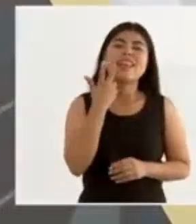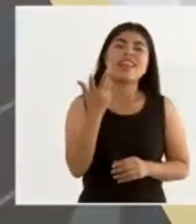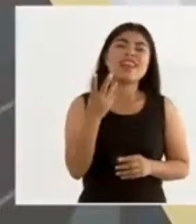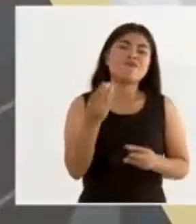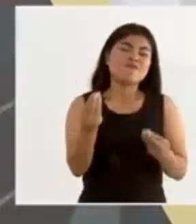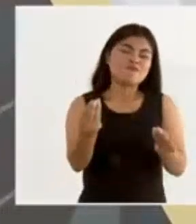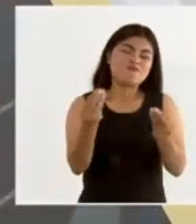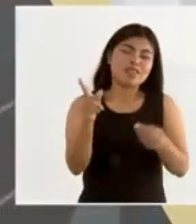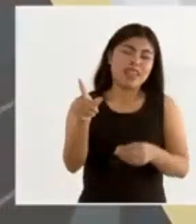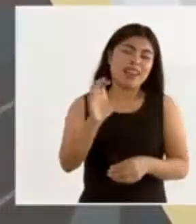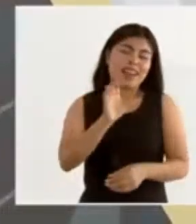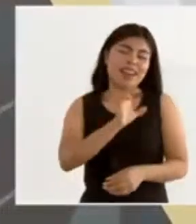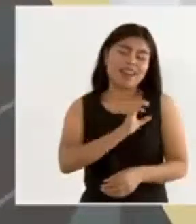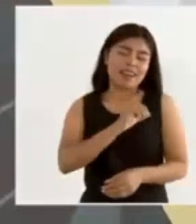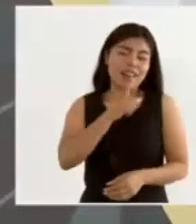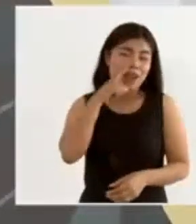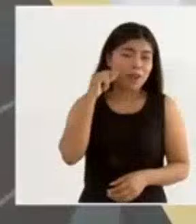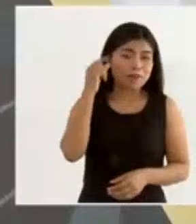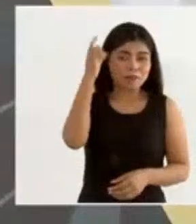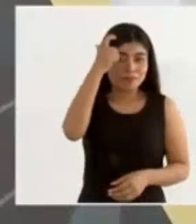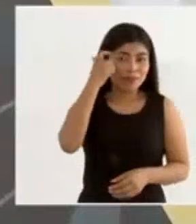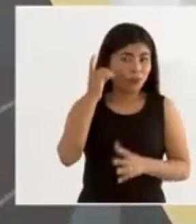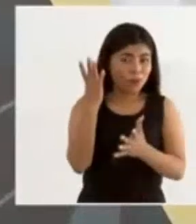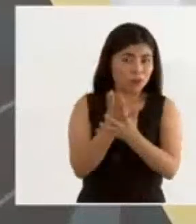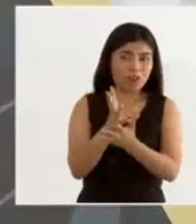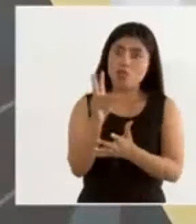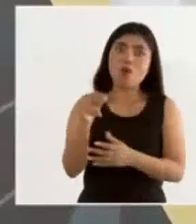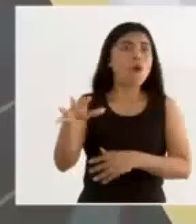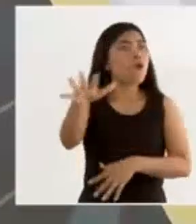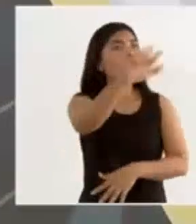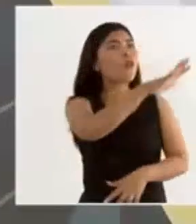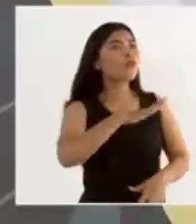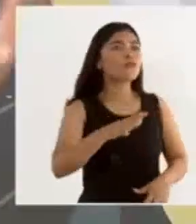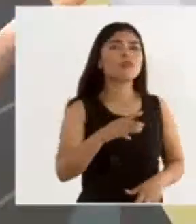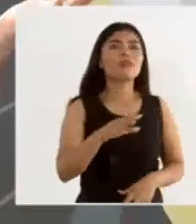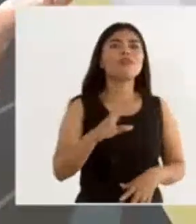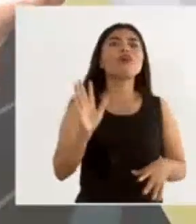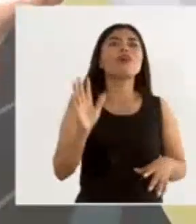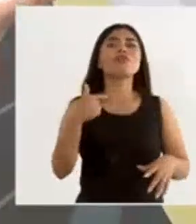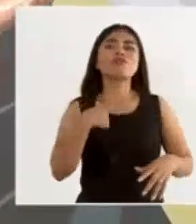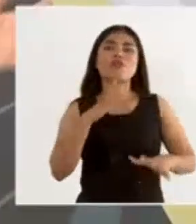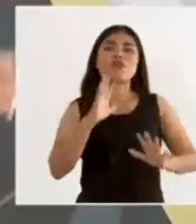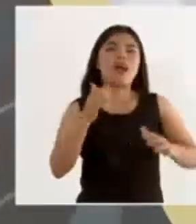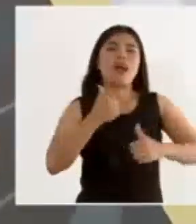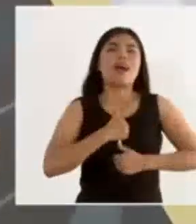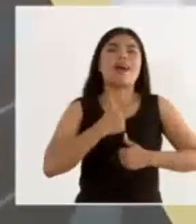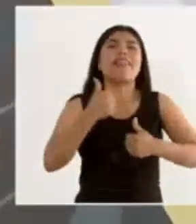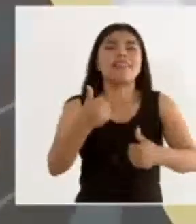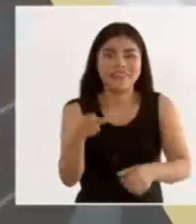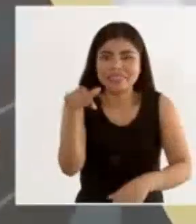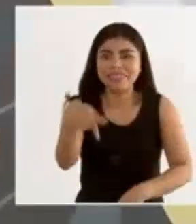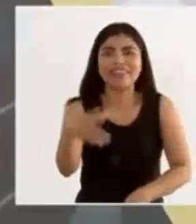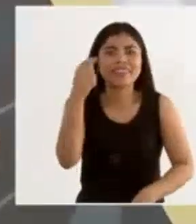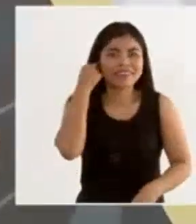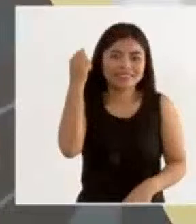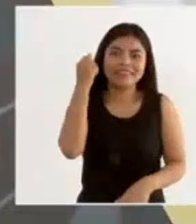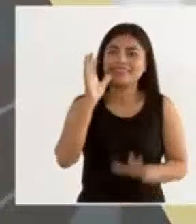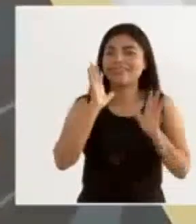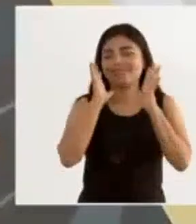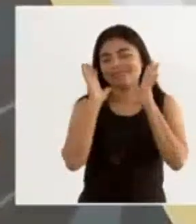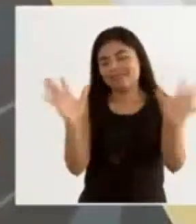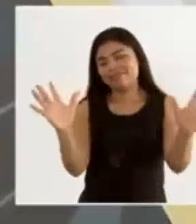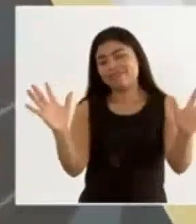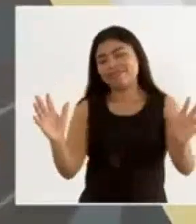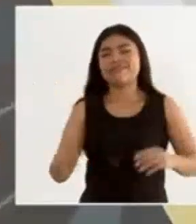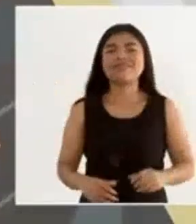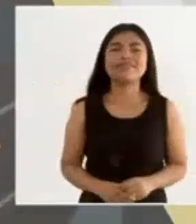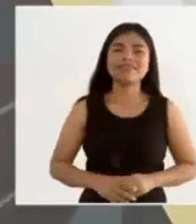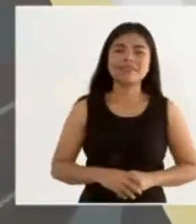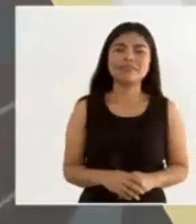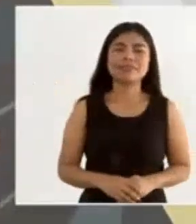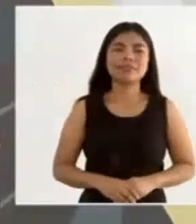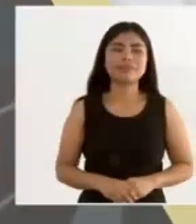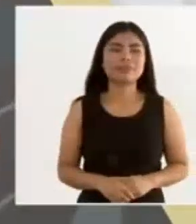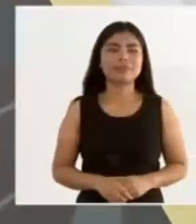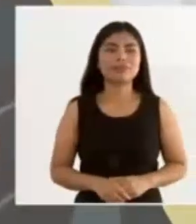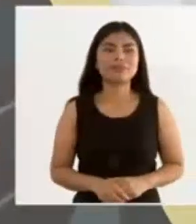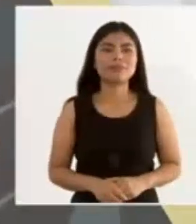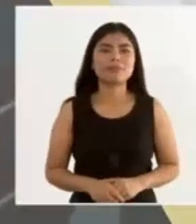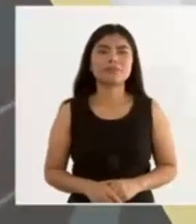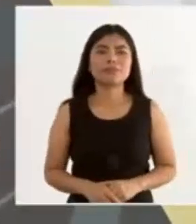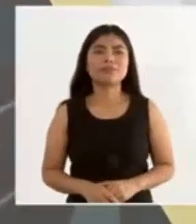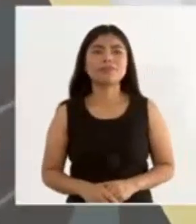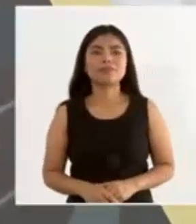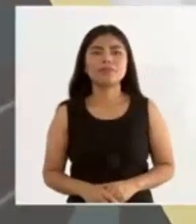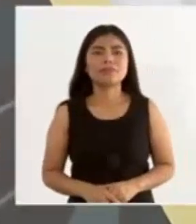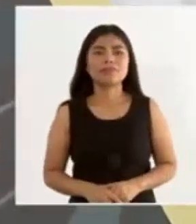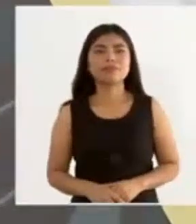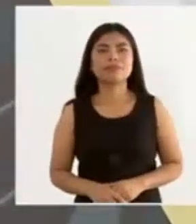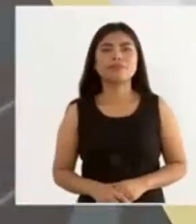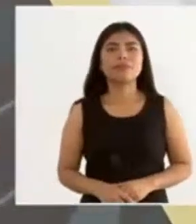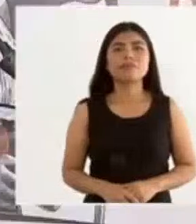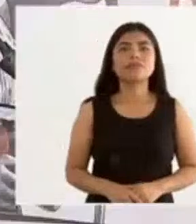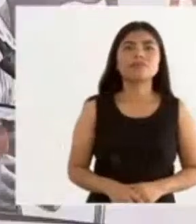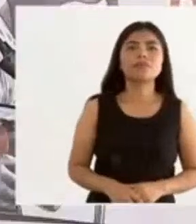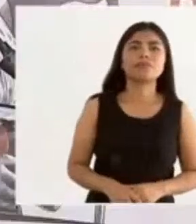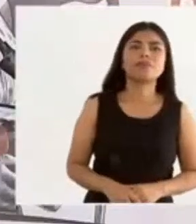sino también a todas y a todos los tabasqueños. Además, ya me adoptaron. Soy tabasqueña [Aplausos]